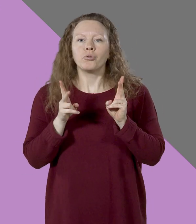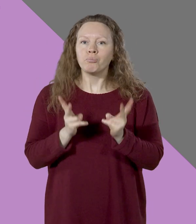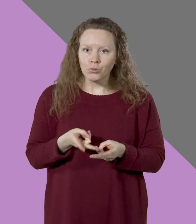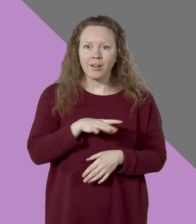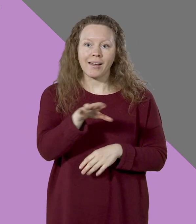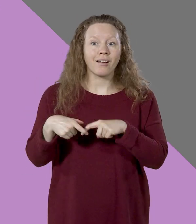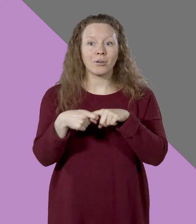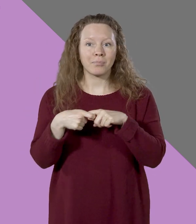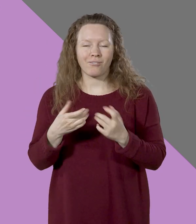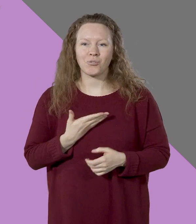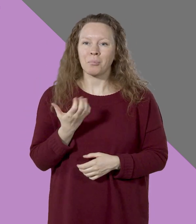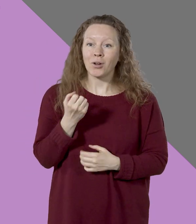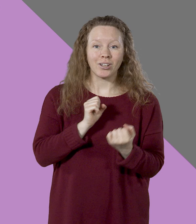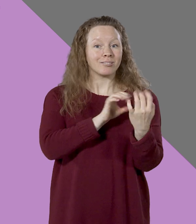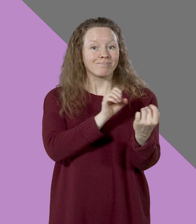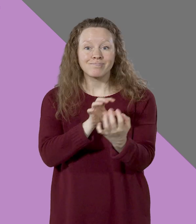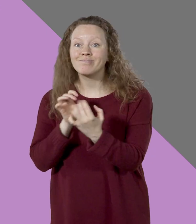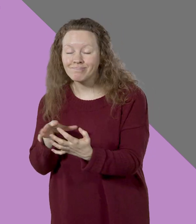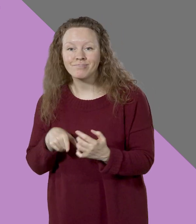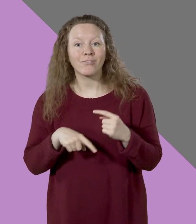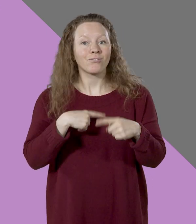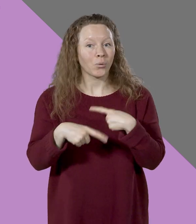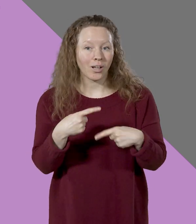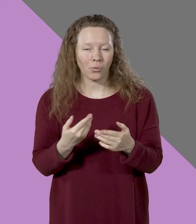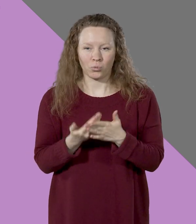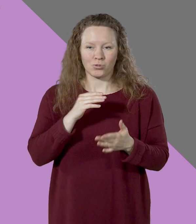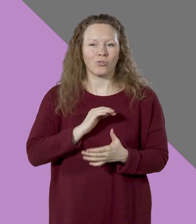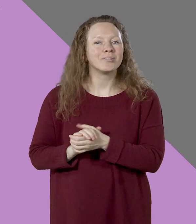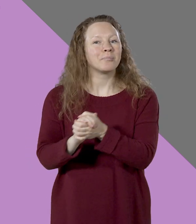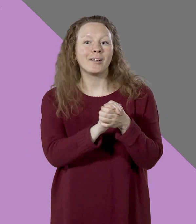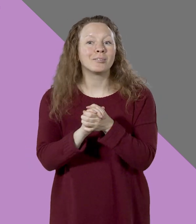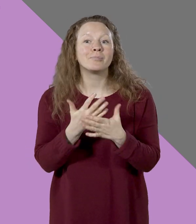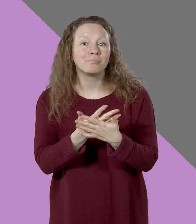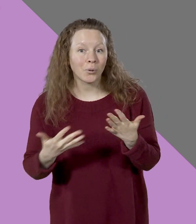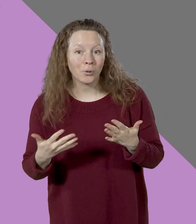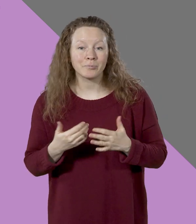och hela familjen får möjligheter till en fungerande växelverkan - på ett gemensamt språk.